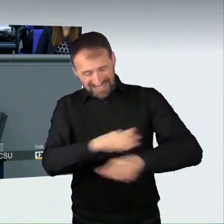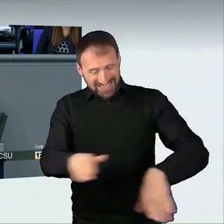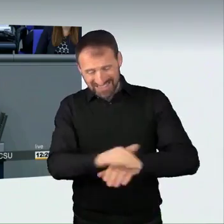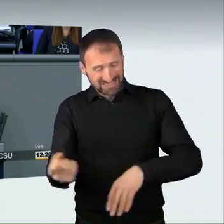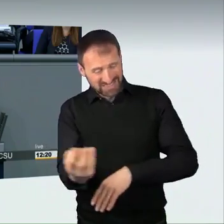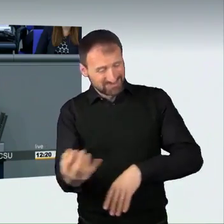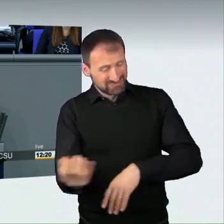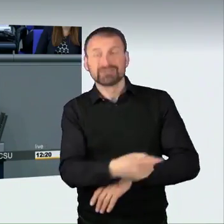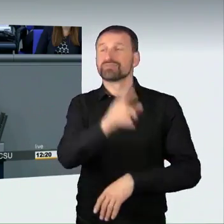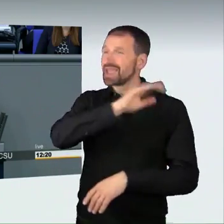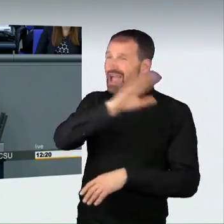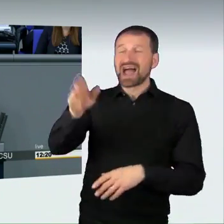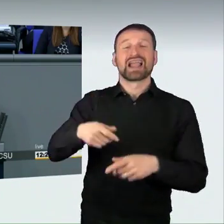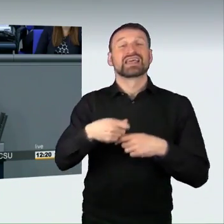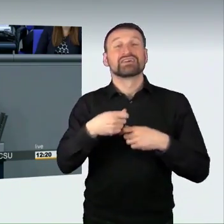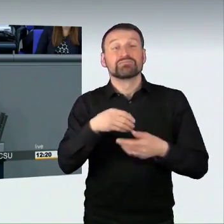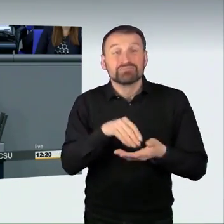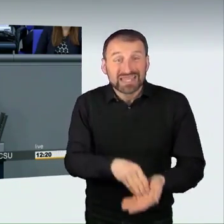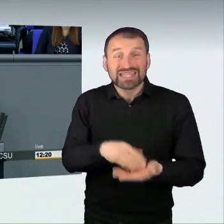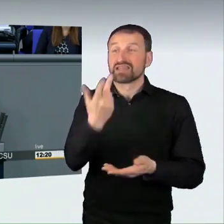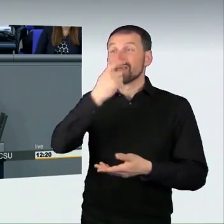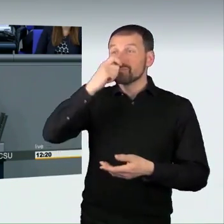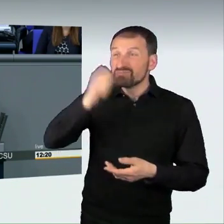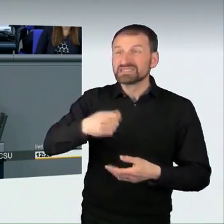die hier Missbrauch betreiben, die vorsätzlich eine falsche Vormiete angeben,